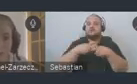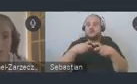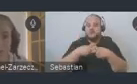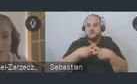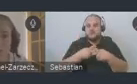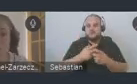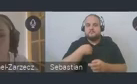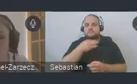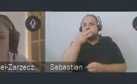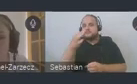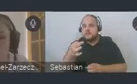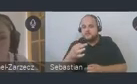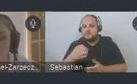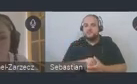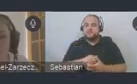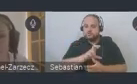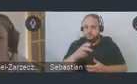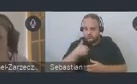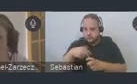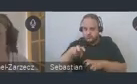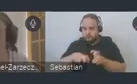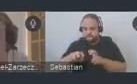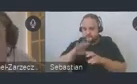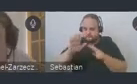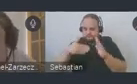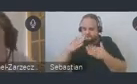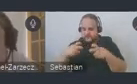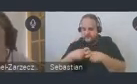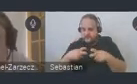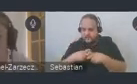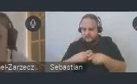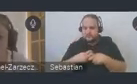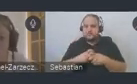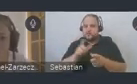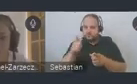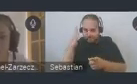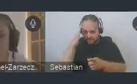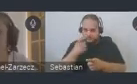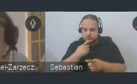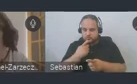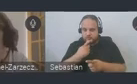Pytamy uczestników, czy korzystali z przeglądarki internetowej czy w ogóle wiedzą, co to jest.